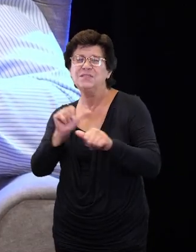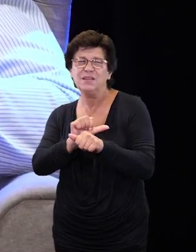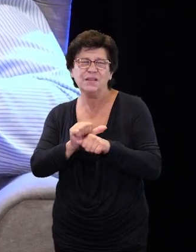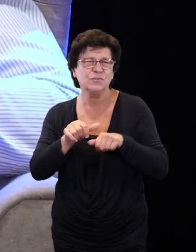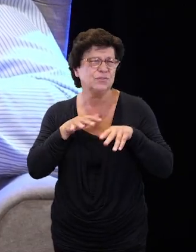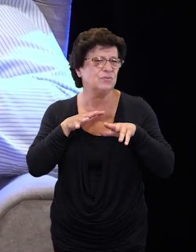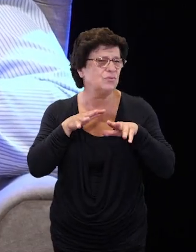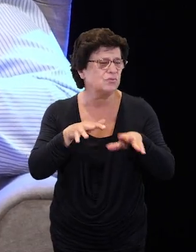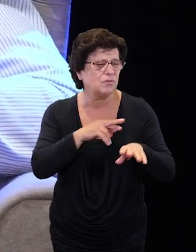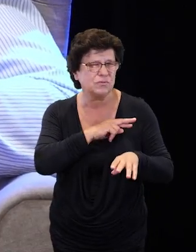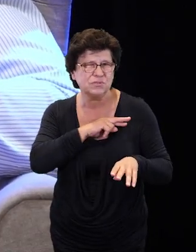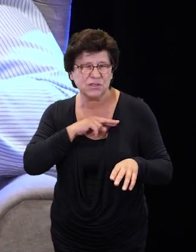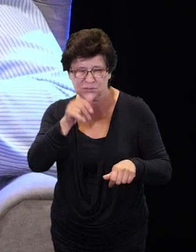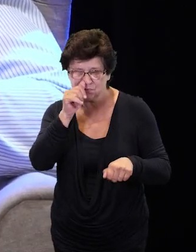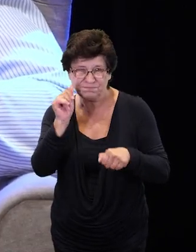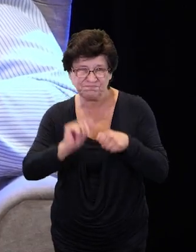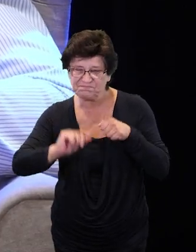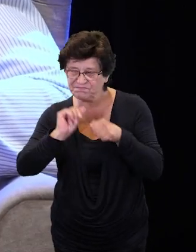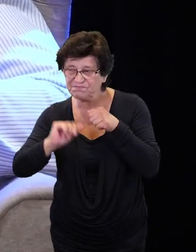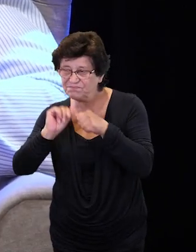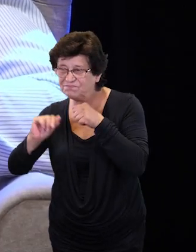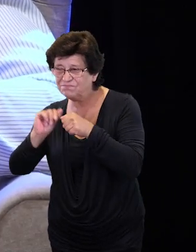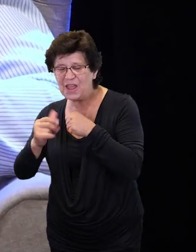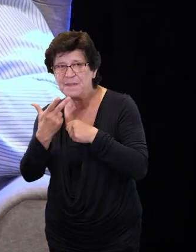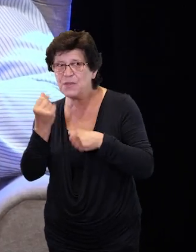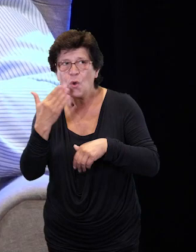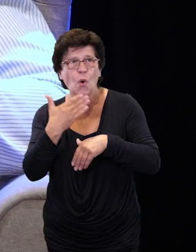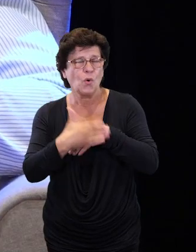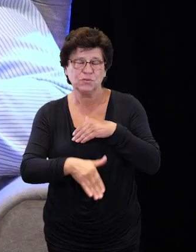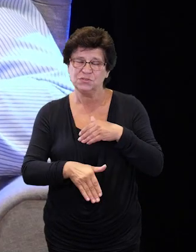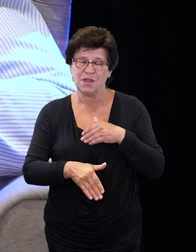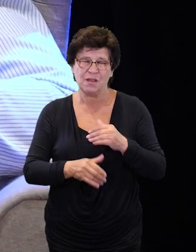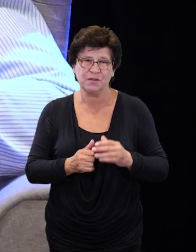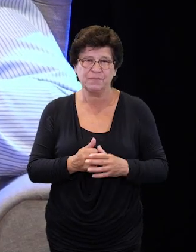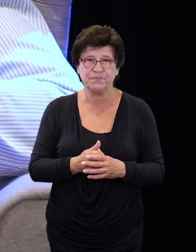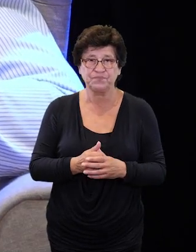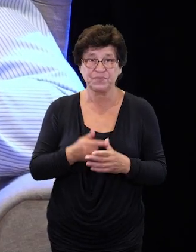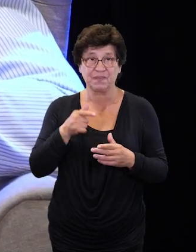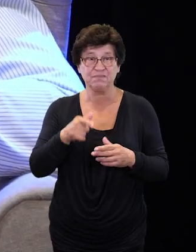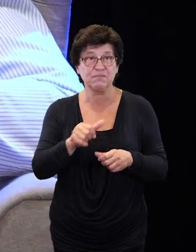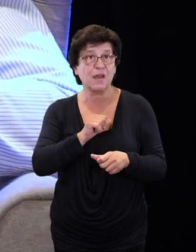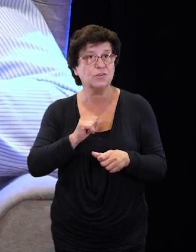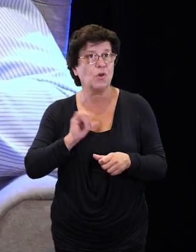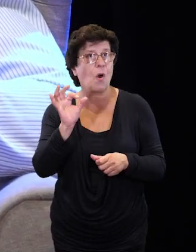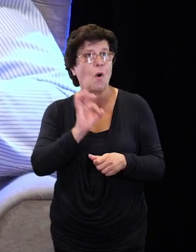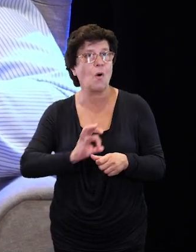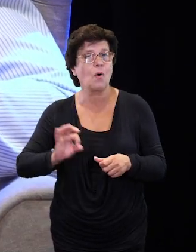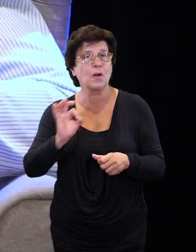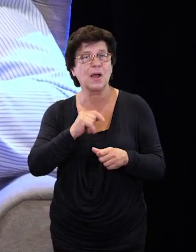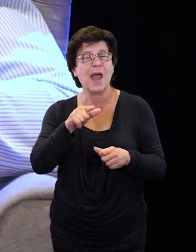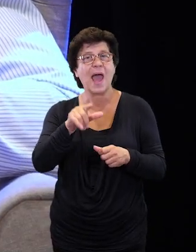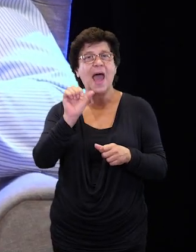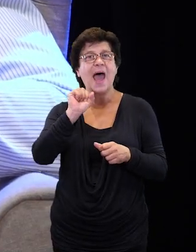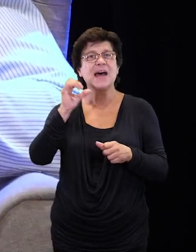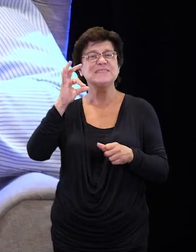której jesteśmy w trakcie sprawdzania lub nie do końca sprawdziliśmy, na przykład teraz się okazało nagle, że aspartam, ten super sprawdzony aspartam,